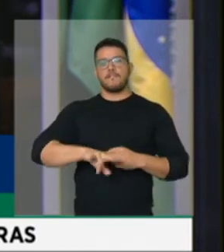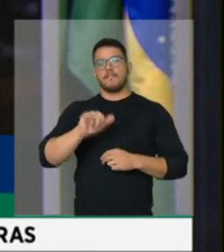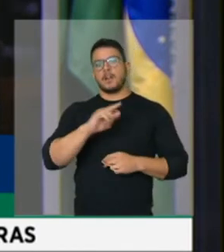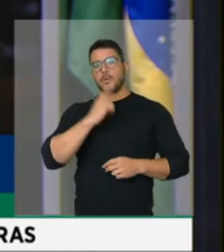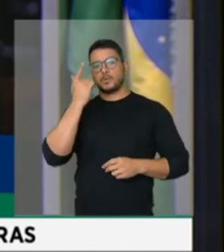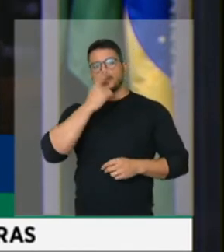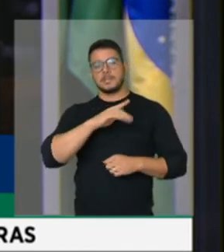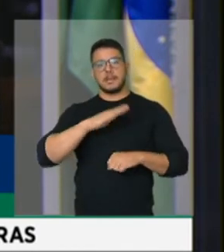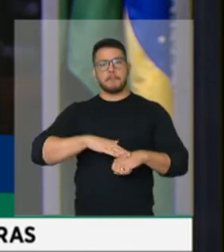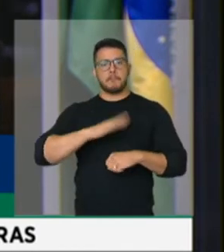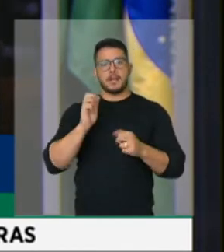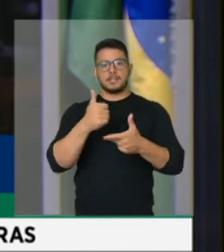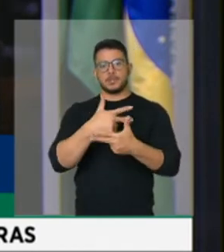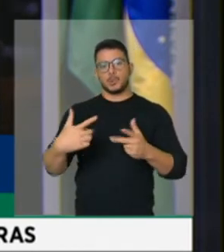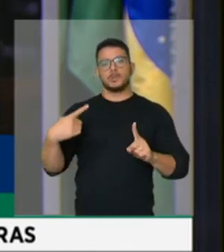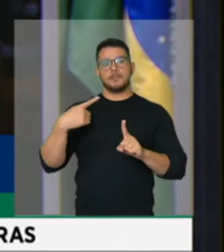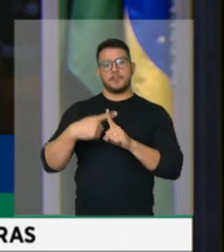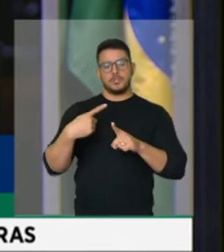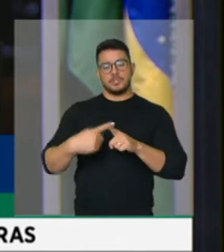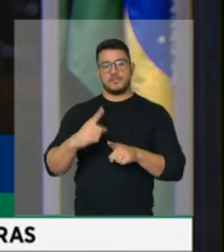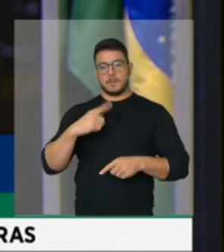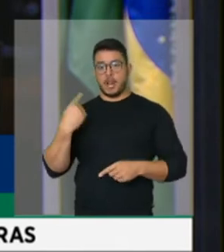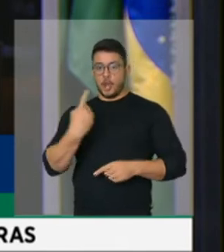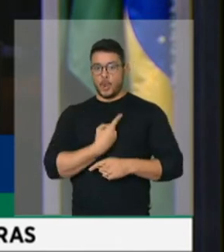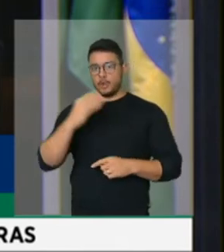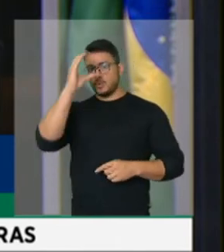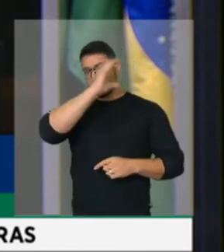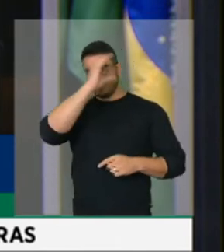DESESTATIZAÇÃO ENTENDEMOS PREFERÍVEL APROVEITAR JANELA DE OPORTUNIDADES GERADA PELOS DEBATES EM TORNO DA MATÉRIA